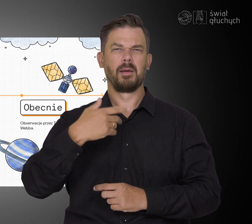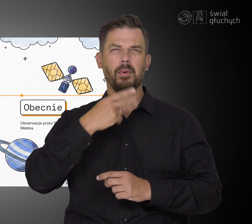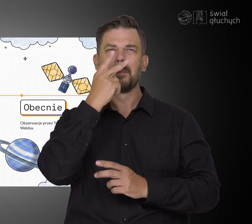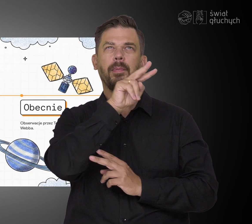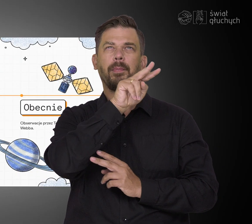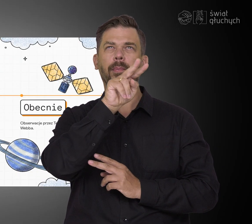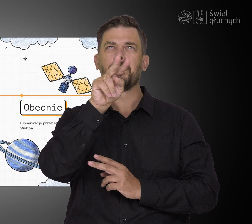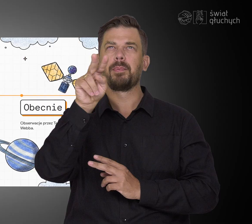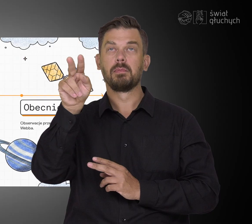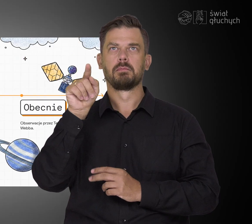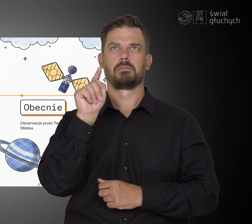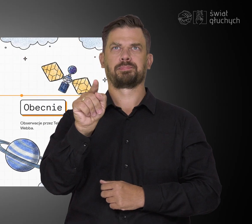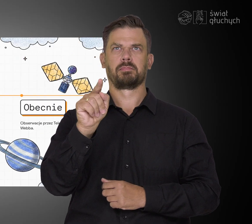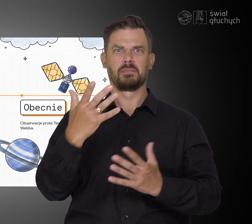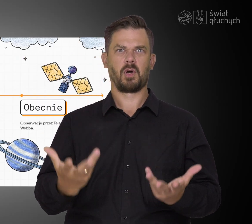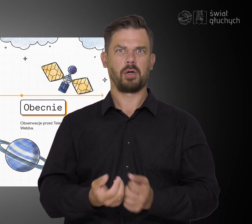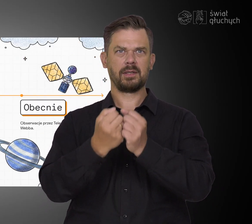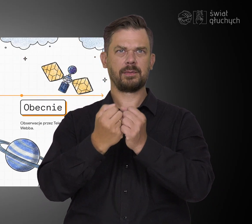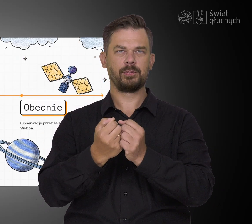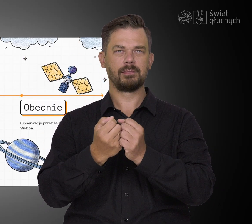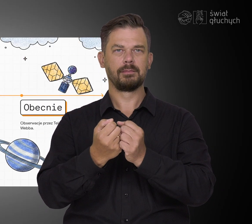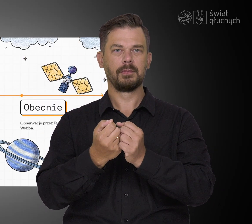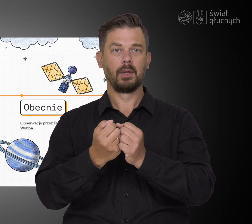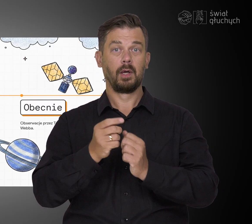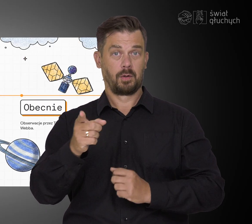przeczesując niebo swoim teleskopem, dokonuje wiekopomnego odkrycia.